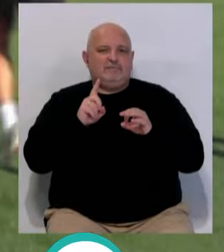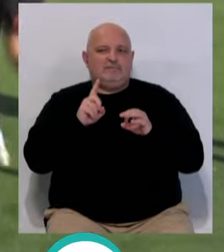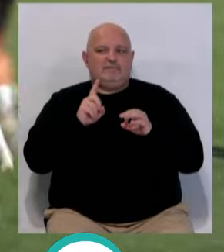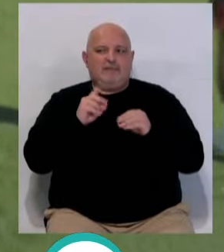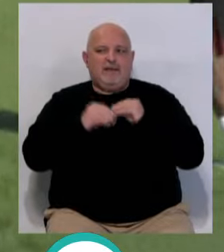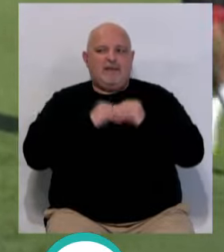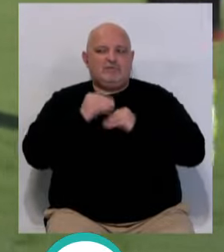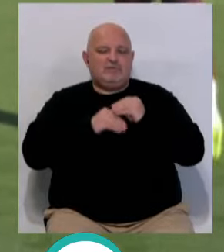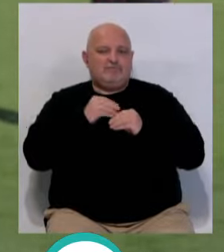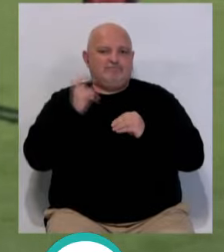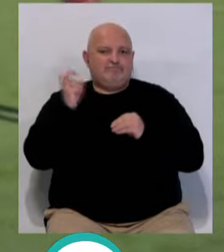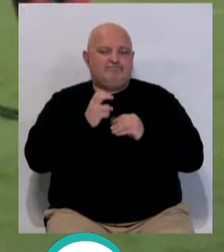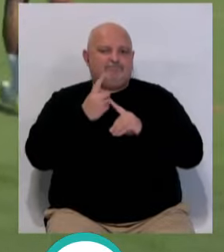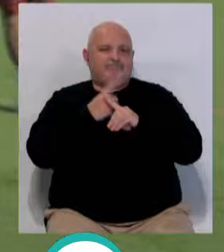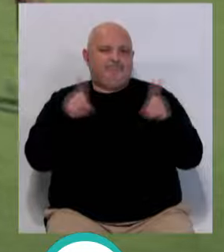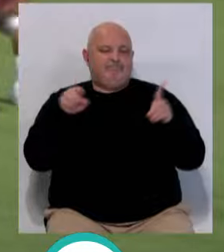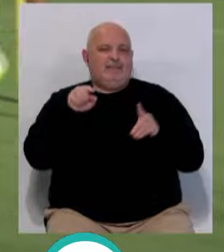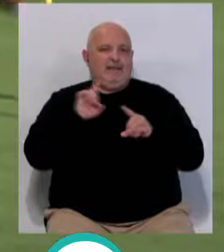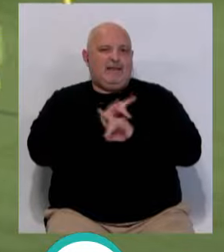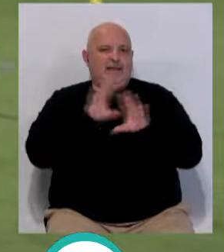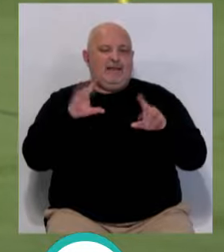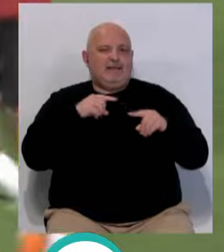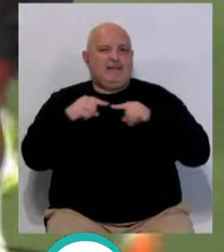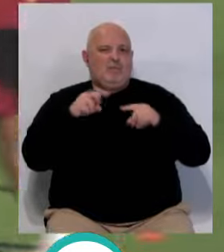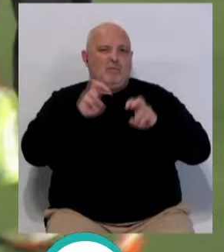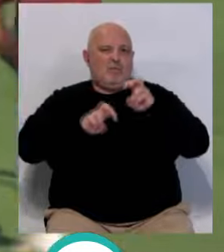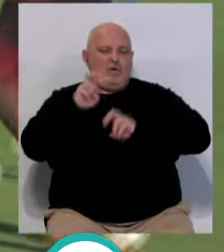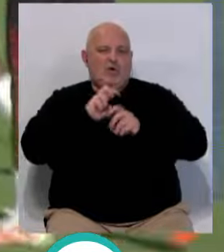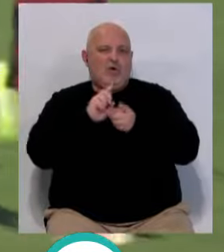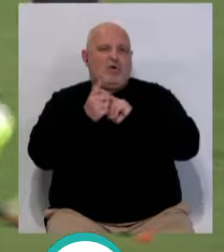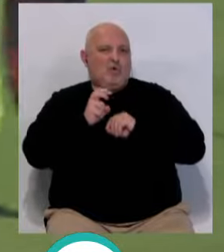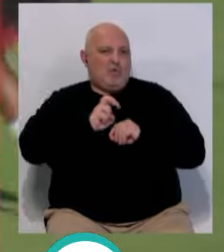hecho cuando llegó no y entonces pues está claro que el entrenador tiene que buscar un revulsivo H